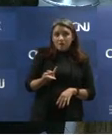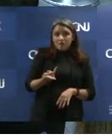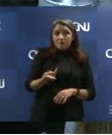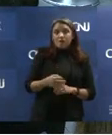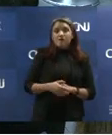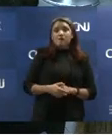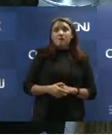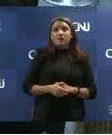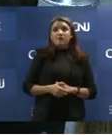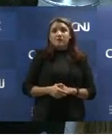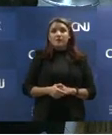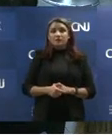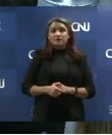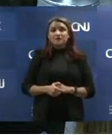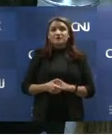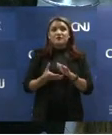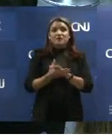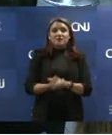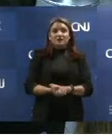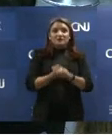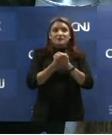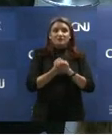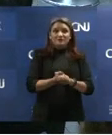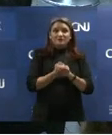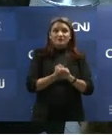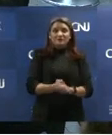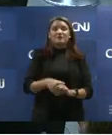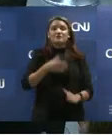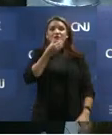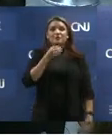para saudar o nosso bastonário Beto Simonetti, que se encontra nesse plenário